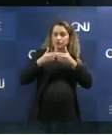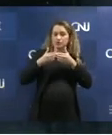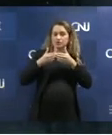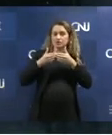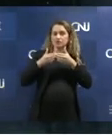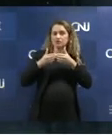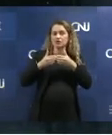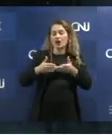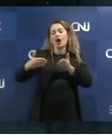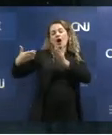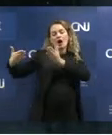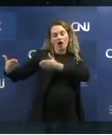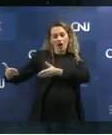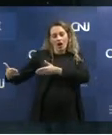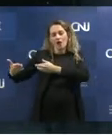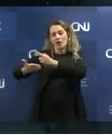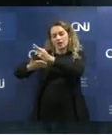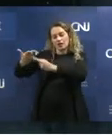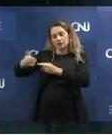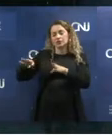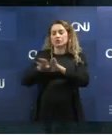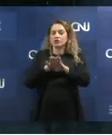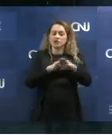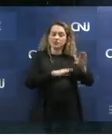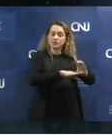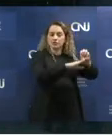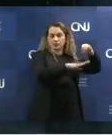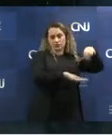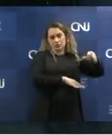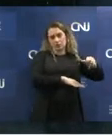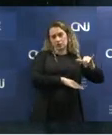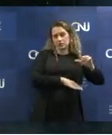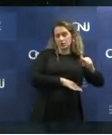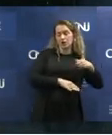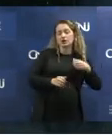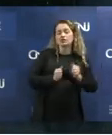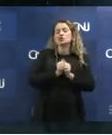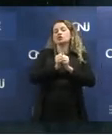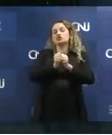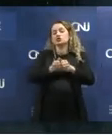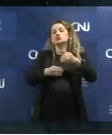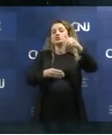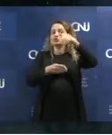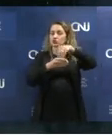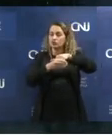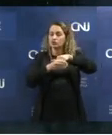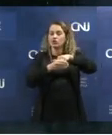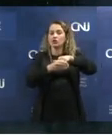o conselheiro Mário, vou acompanhar o voto divergente do ministro Luiz Philippe.